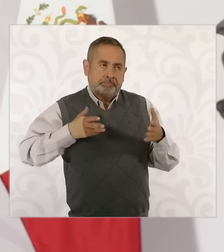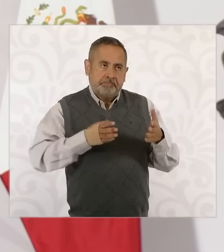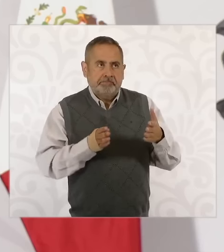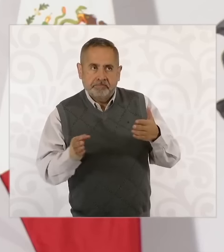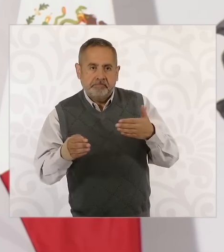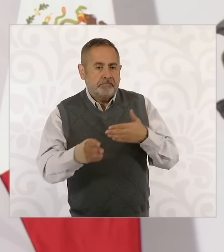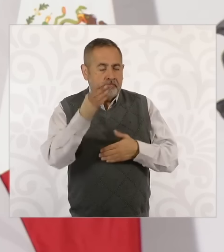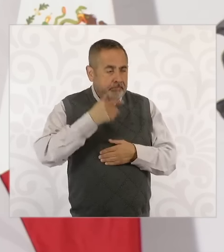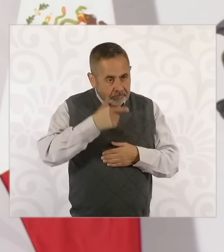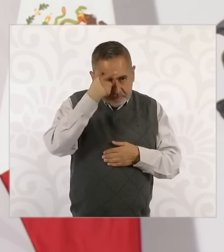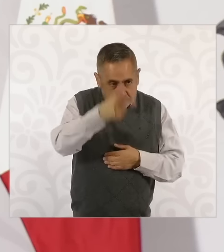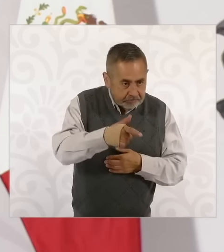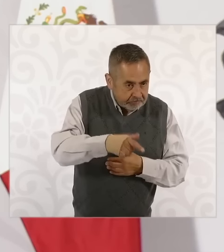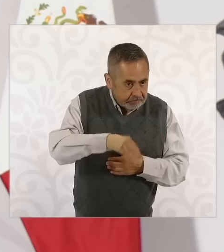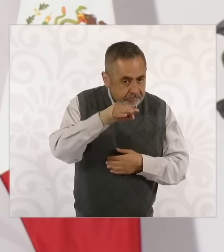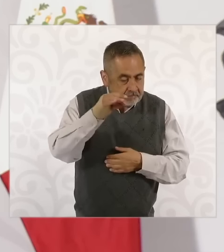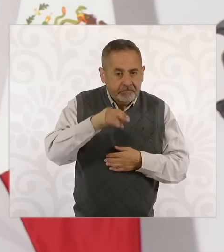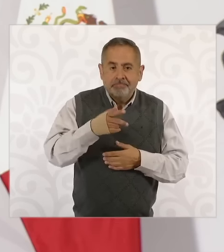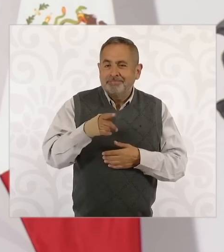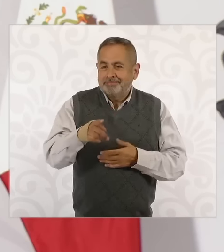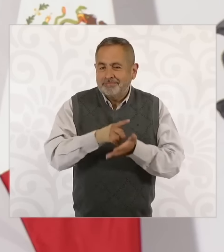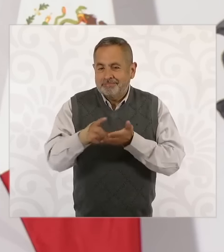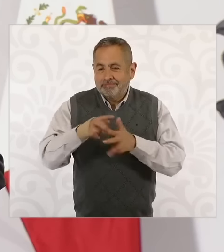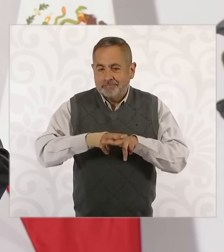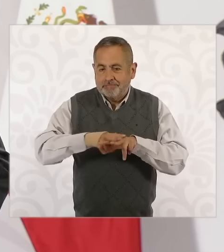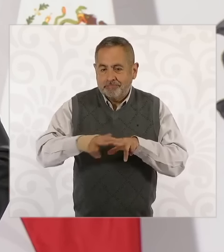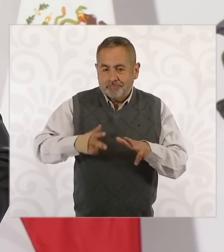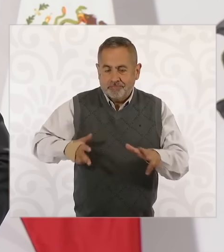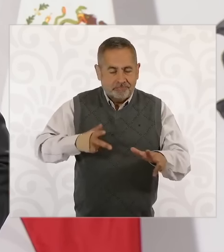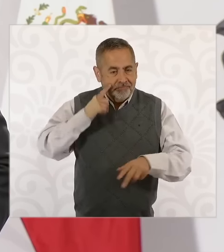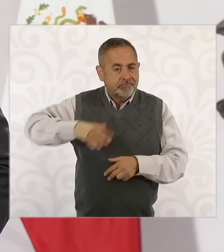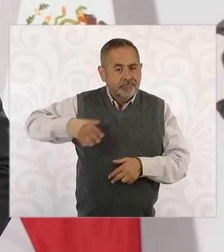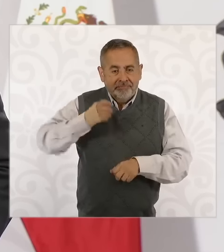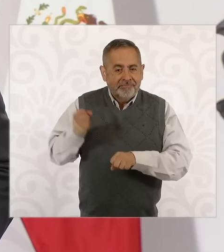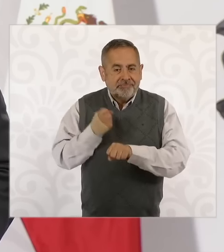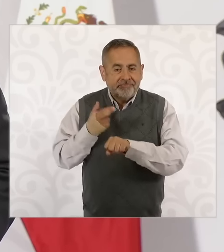encontrando en este derecho de vía, que como ya también señalaba la secretaria Etna, eh pues